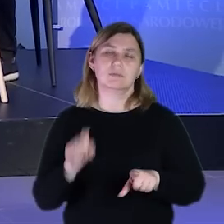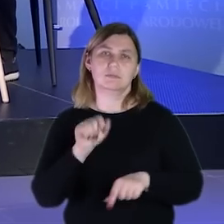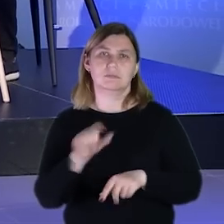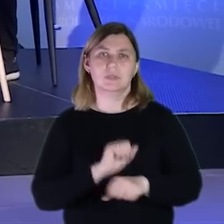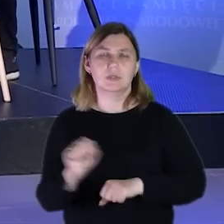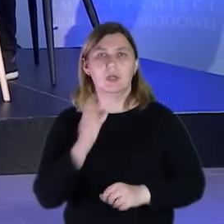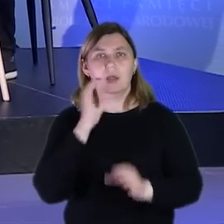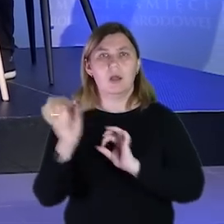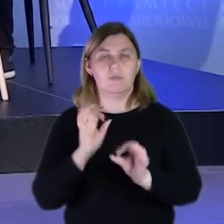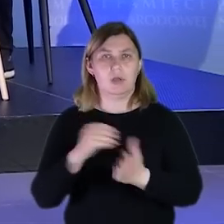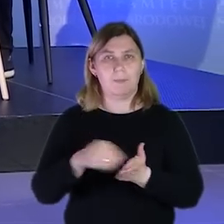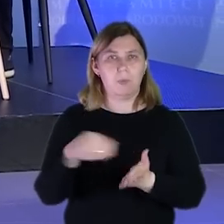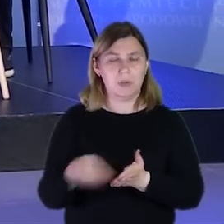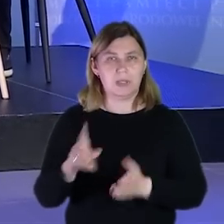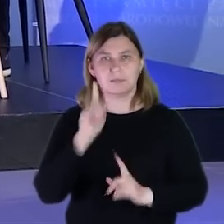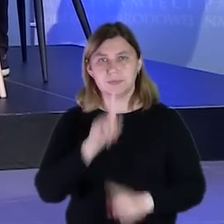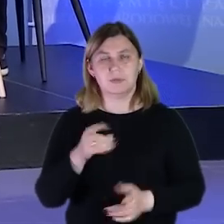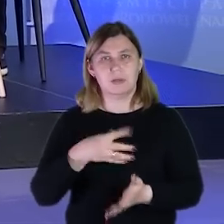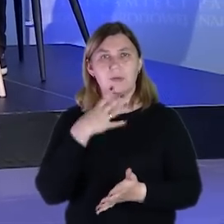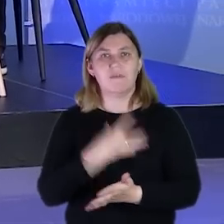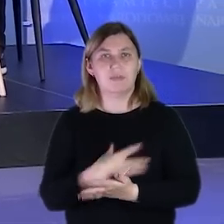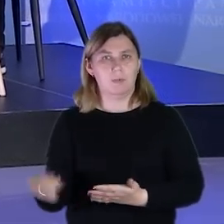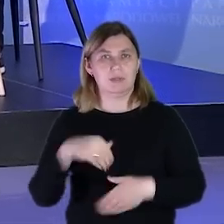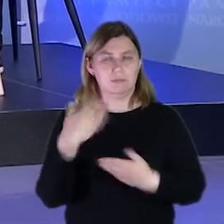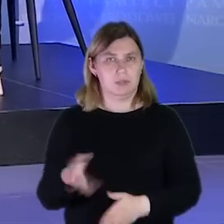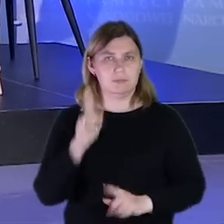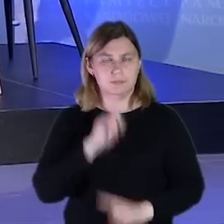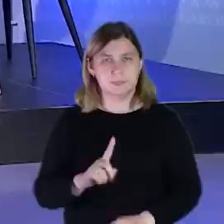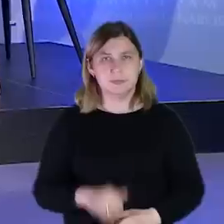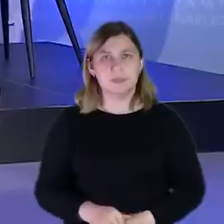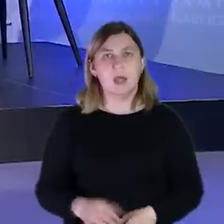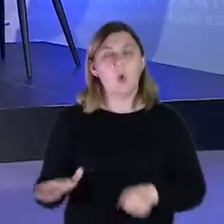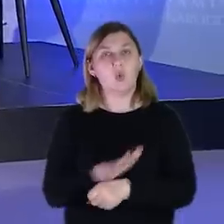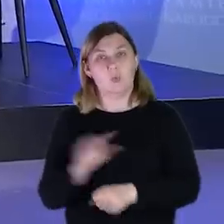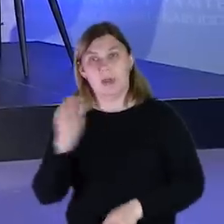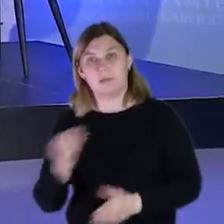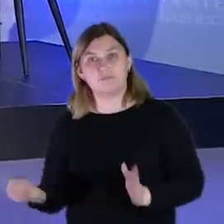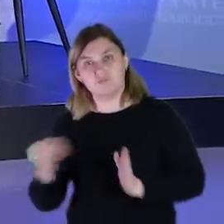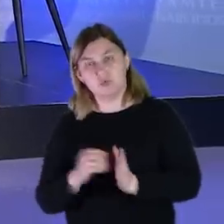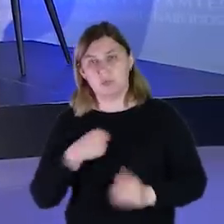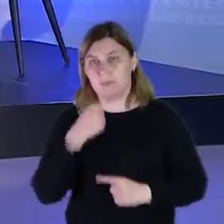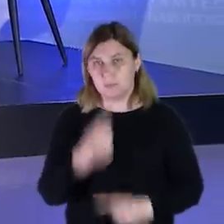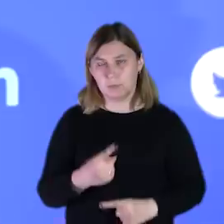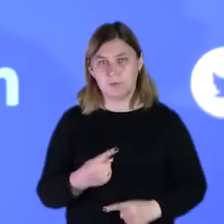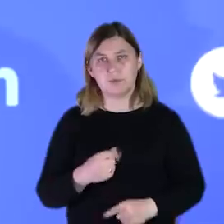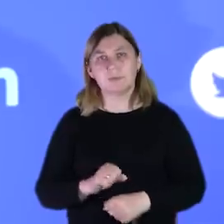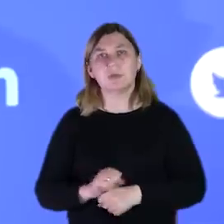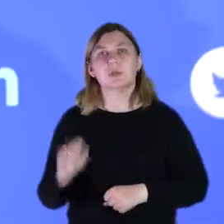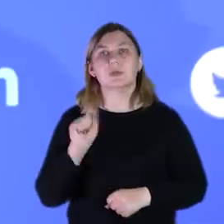informatorami opłacanymi tak naprawdę z kasy Korpusu Ochrony Pogranicza. Celem uzupełnienia odnośnie właśnie agentów honorowych i sieci tych agentów honorowych: